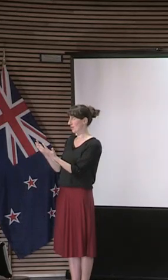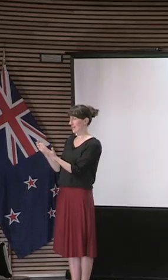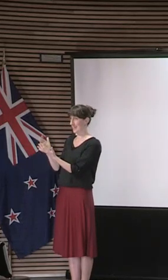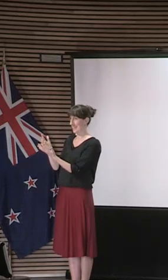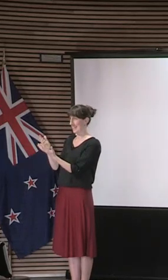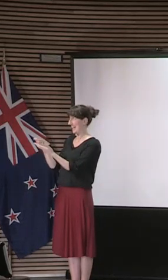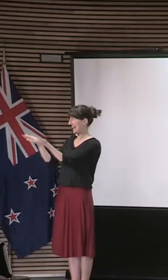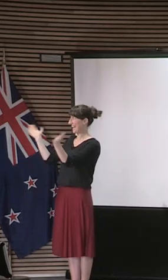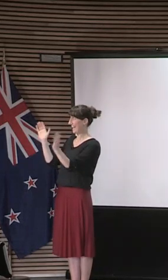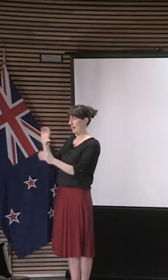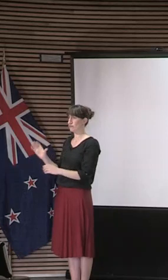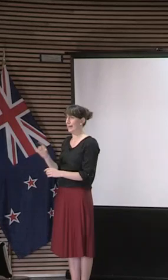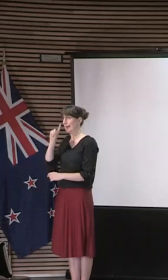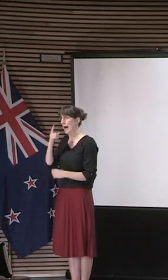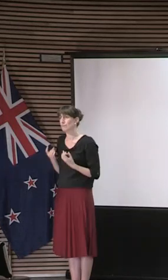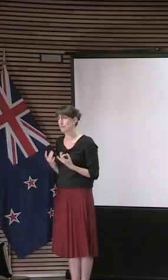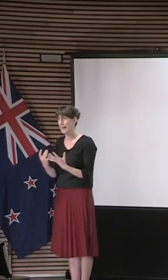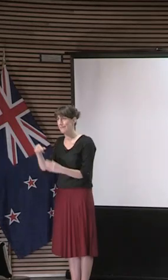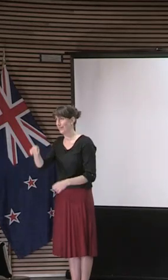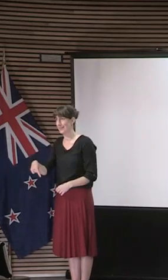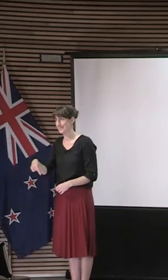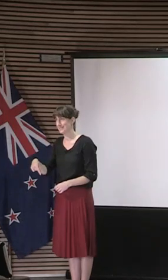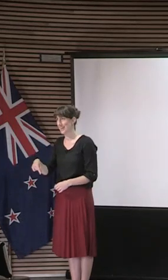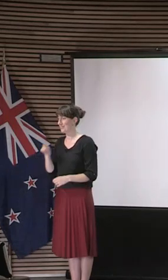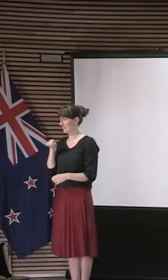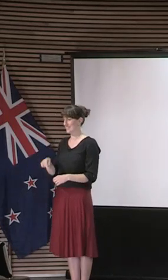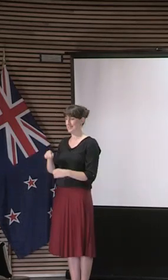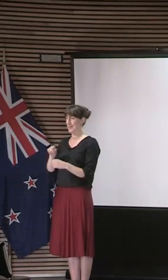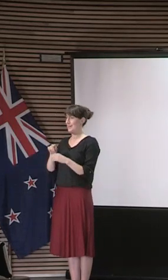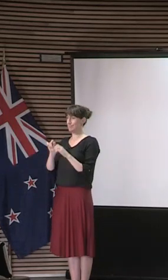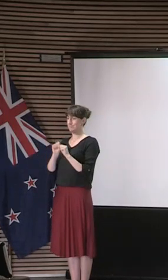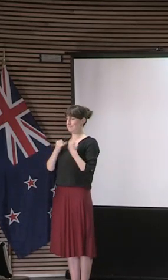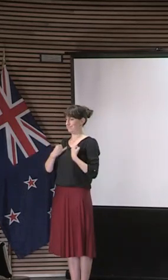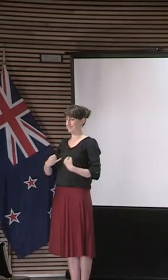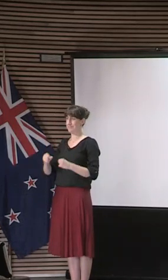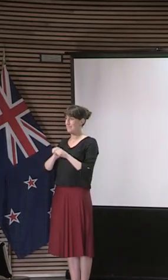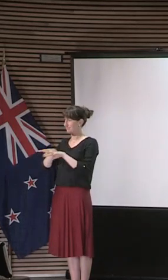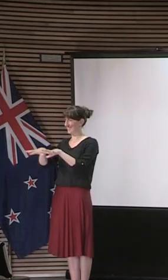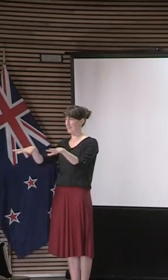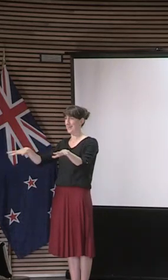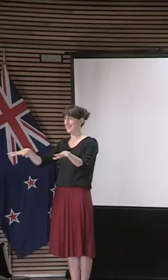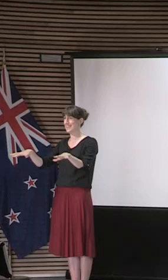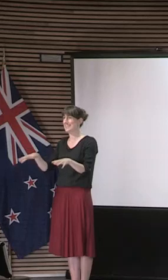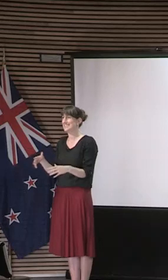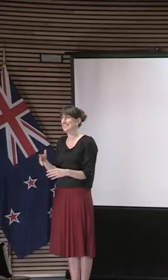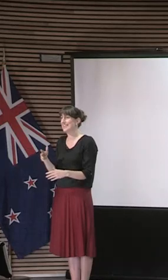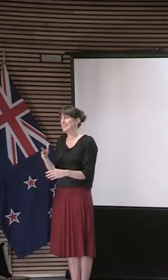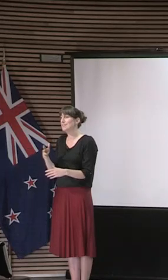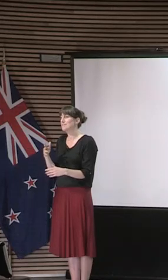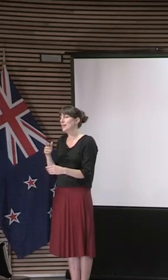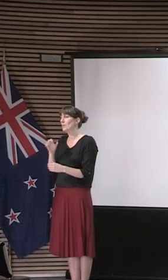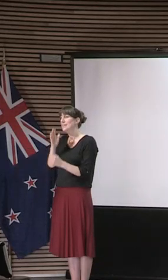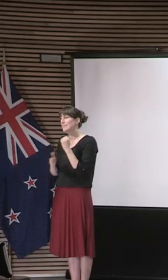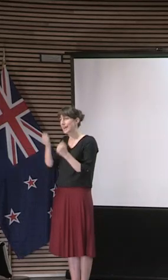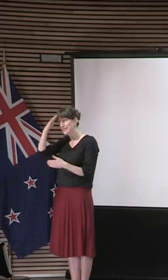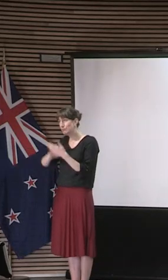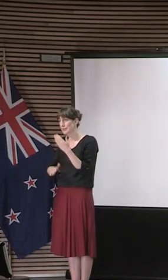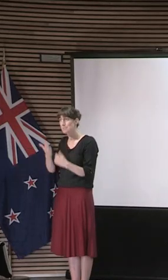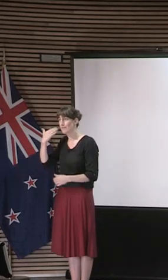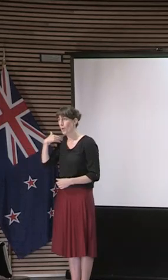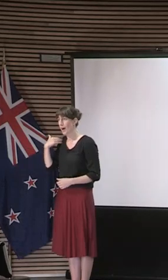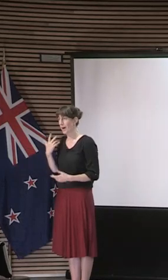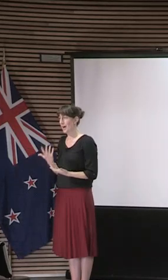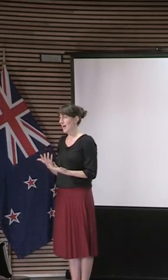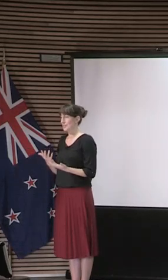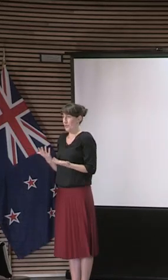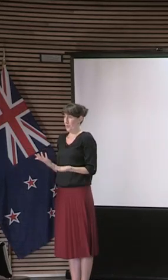au. Ko te tuatahi, he uaua rawa